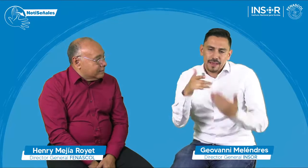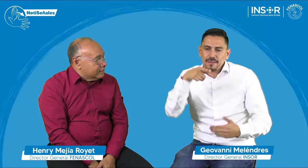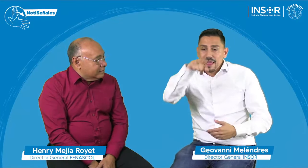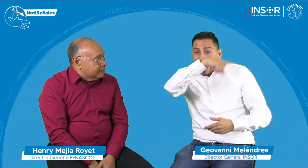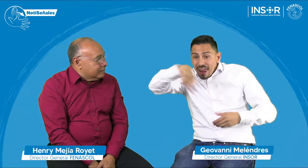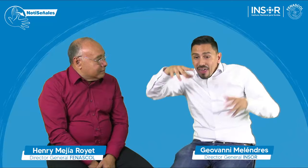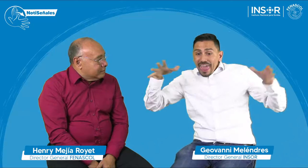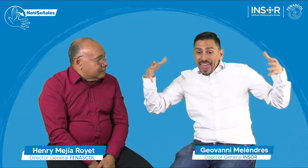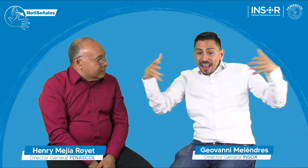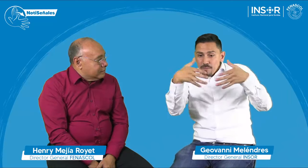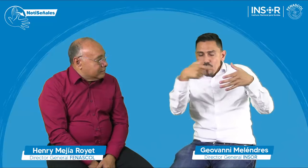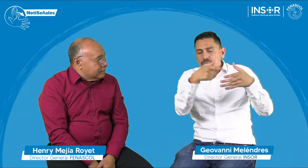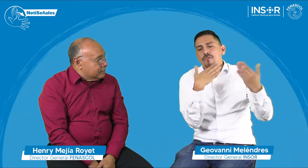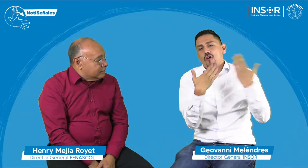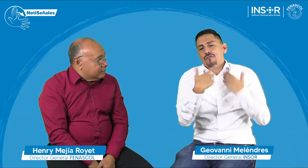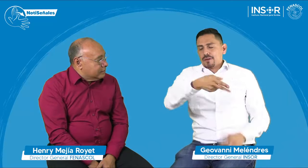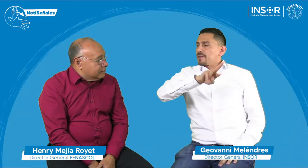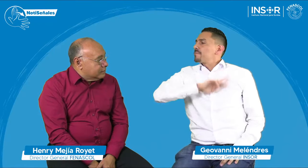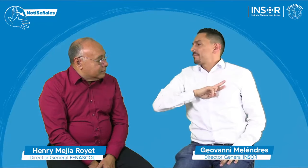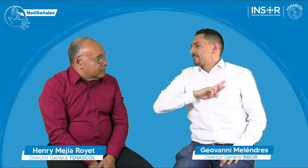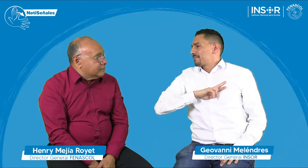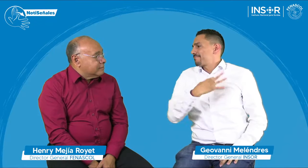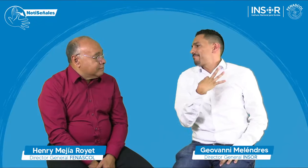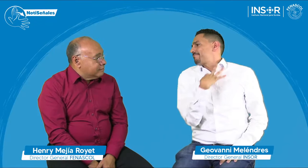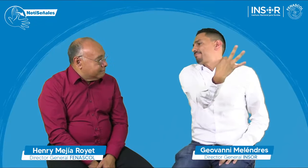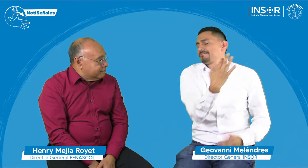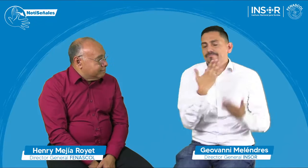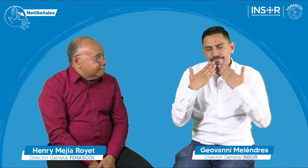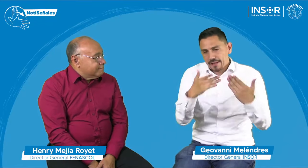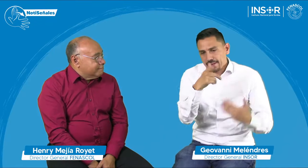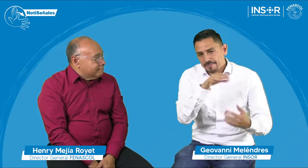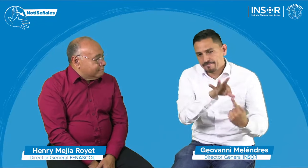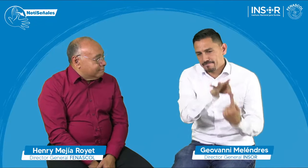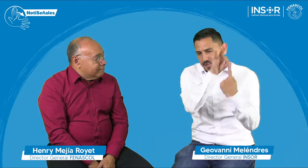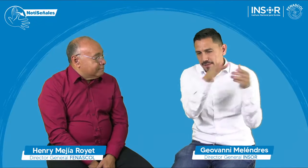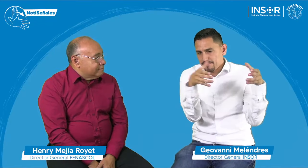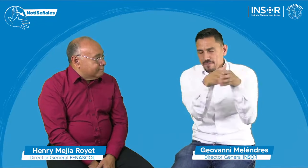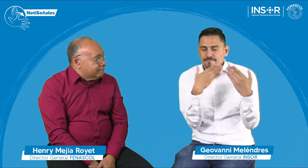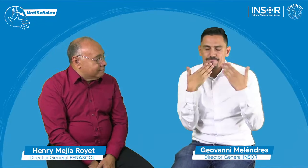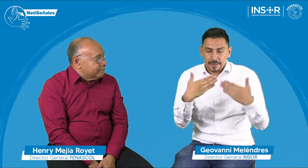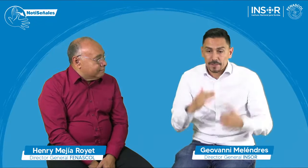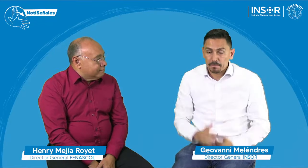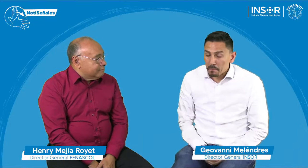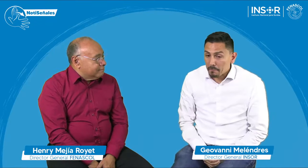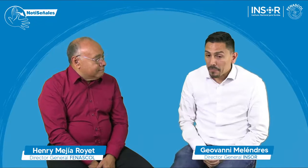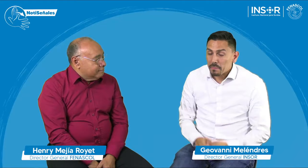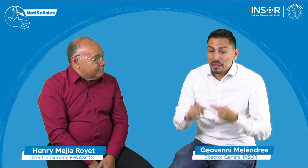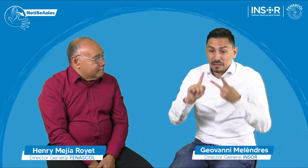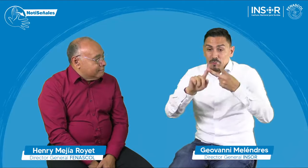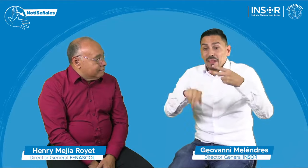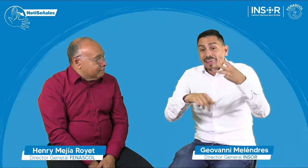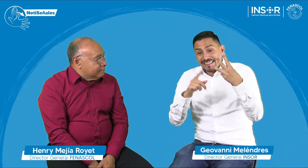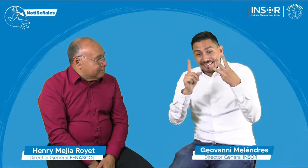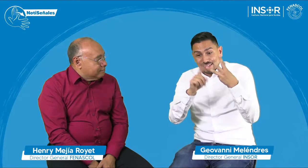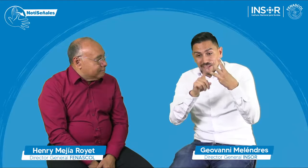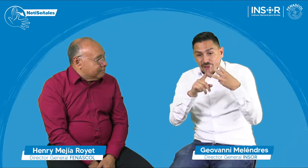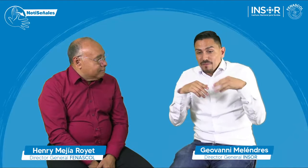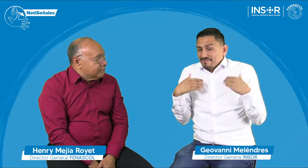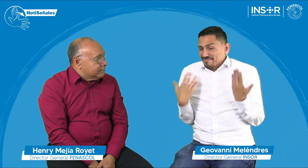equipo directivo del ministerio de educación. A ellos muchísimas gracias por depositar esa confianza en mí y